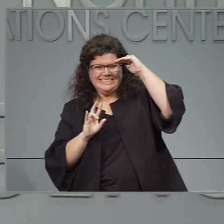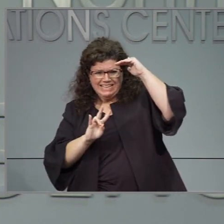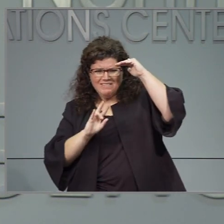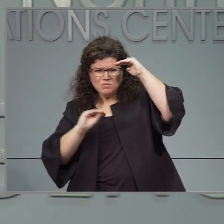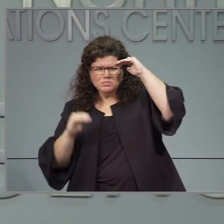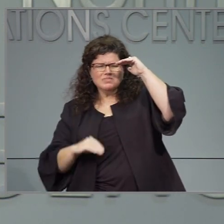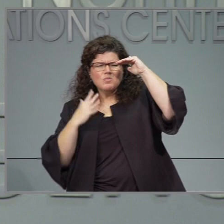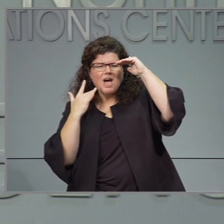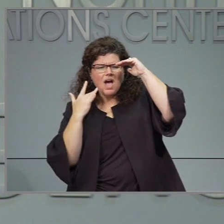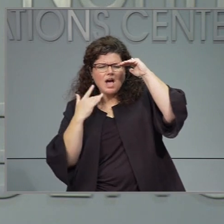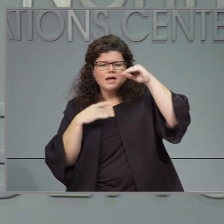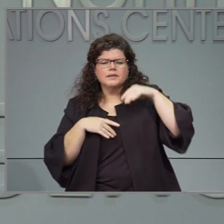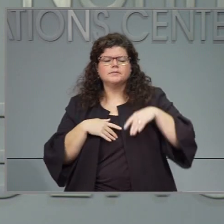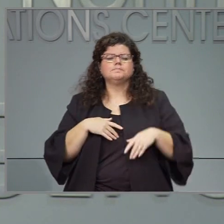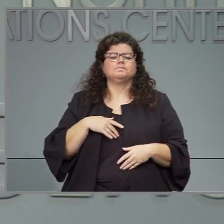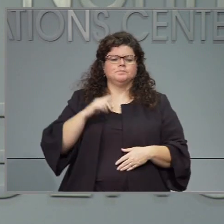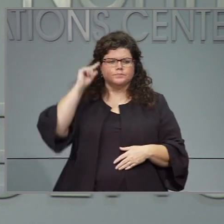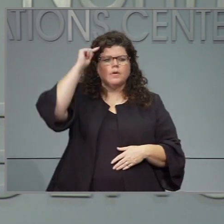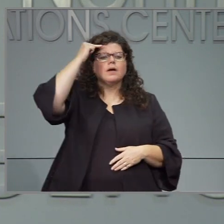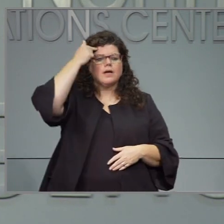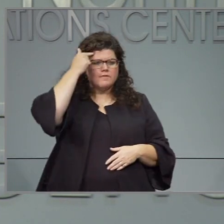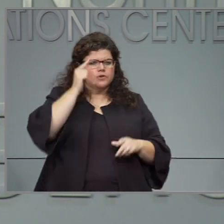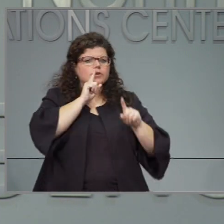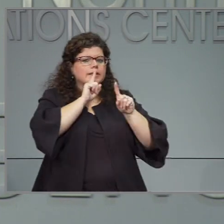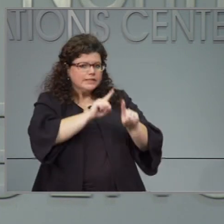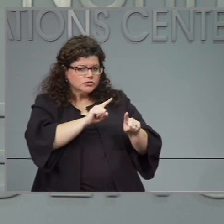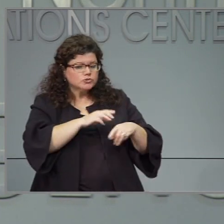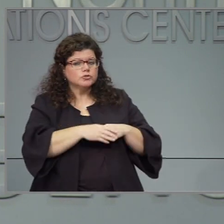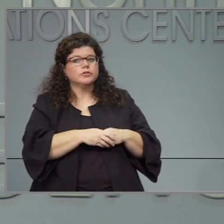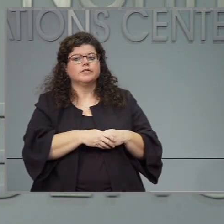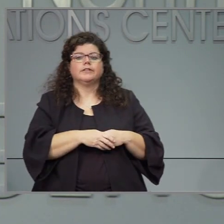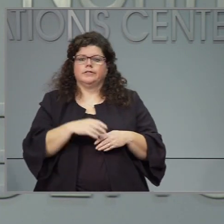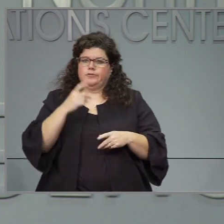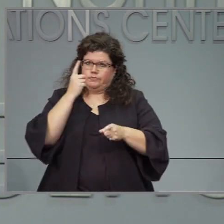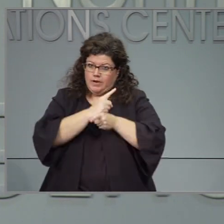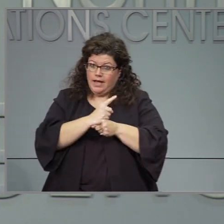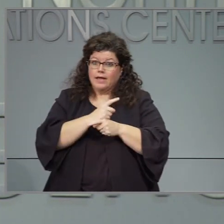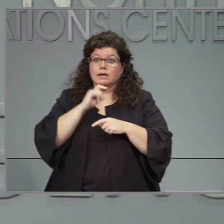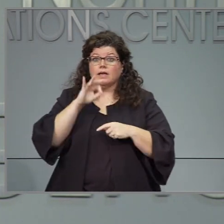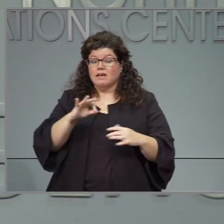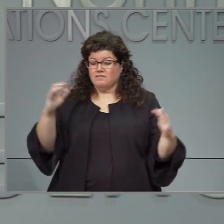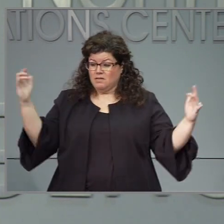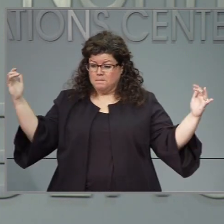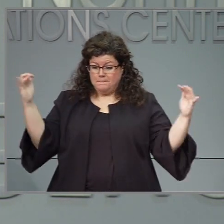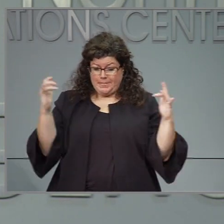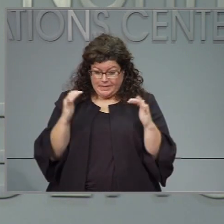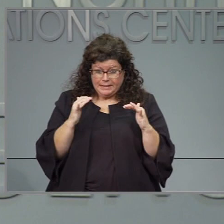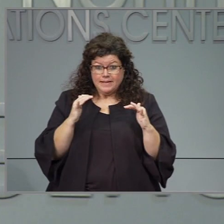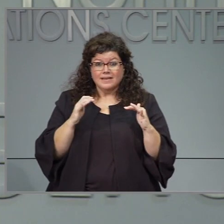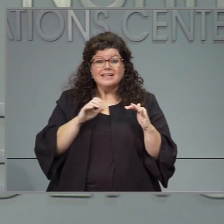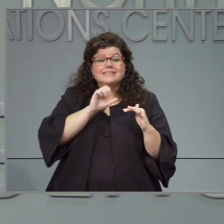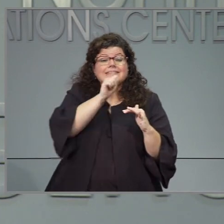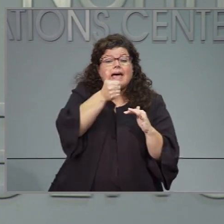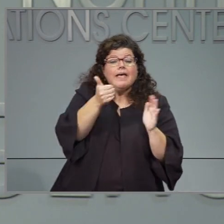sabemos que cuando se reúnen tantas personas cuando tienes tres mil o cuatro mil personas que es como y siete por ciento